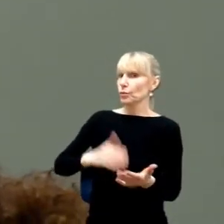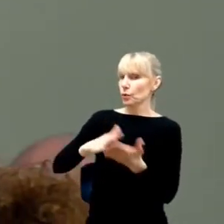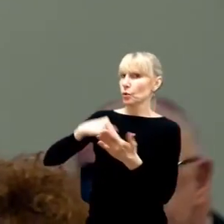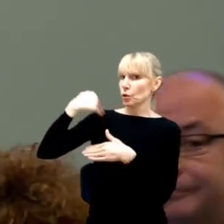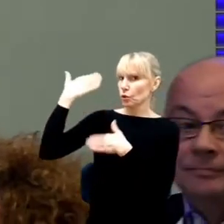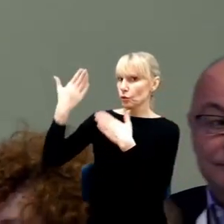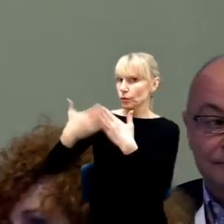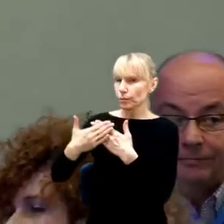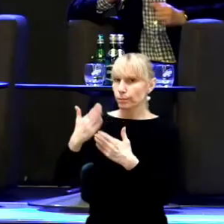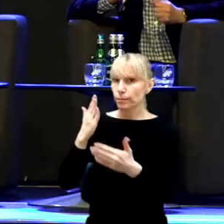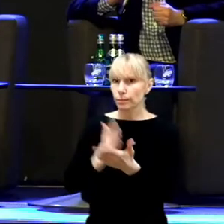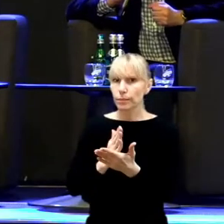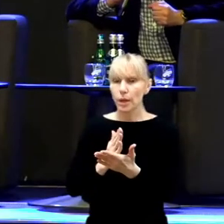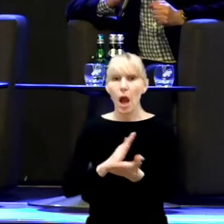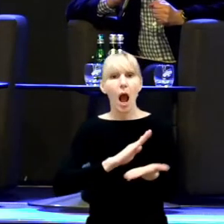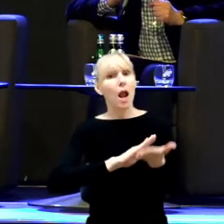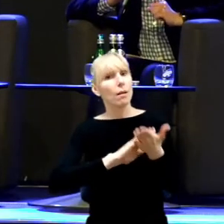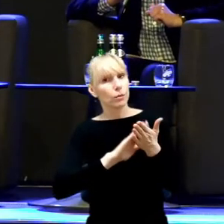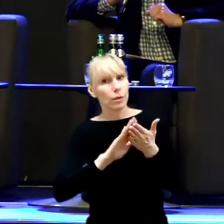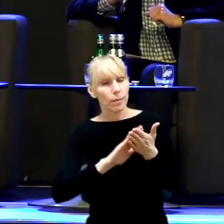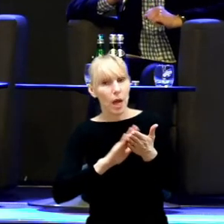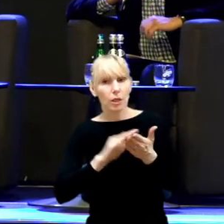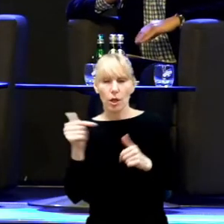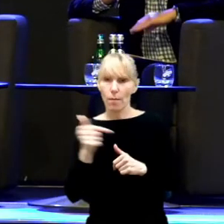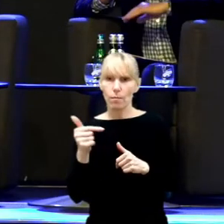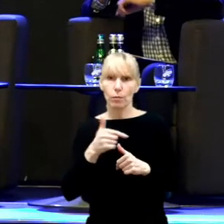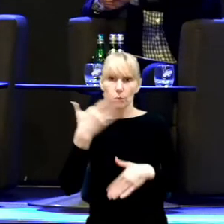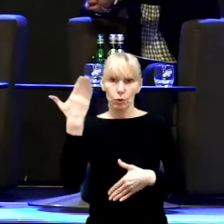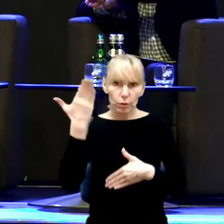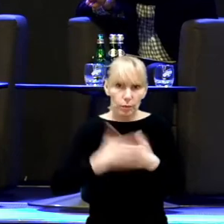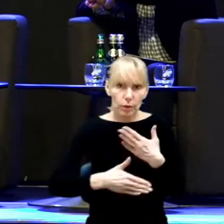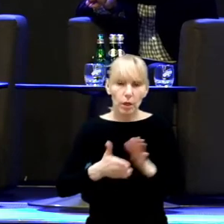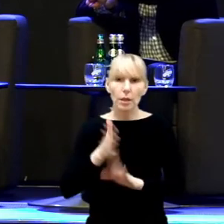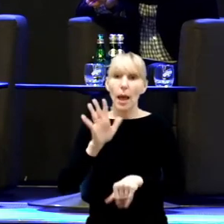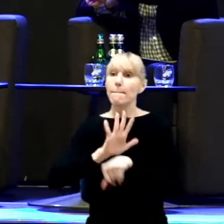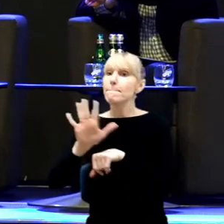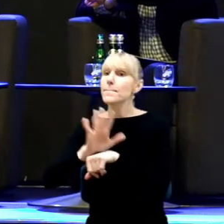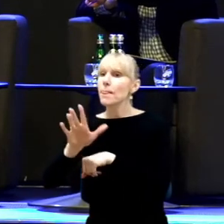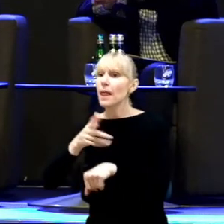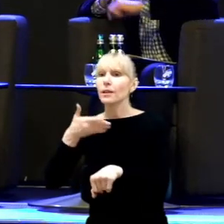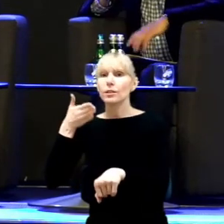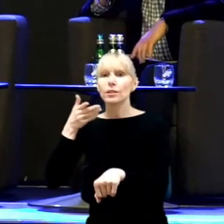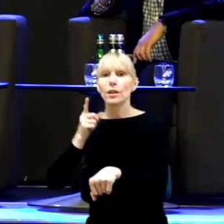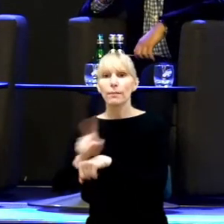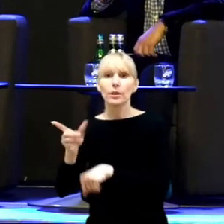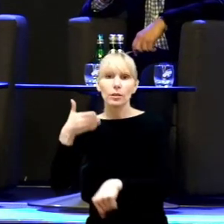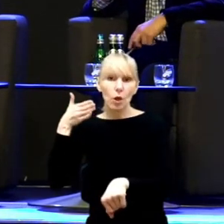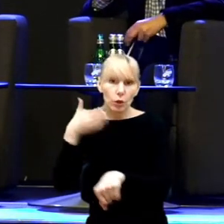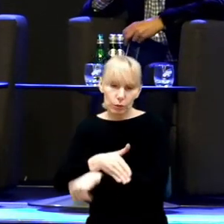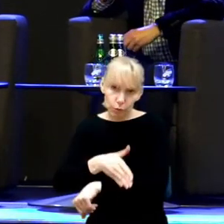natomiast przepraszam, niestety musimy kończyć. Mamy 15 minut poślizgu, 15 minut właśnie minęło. Bardzo Państwu dziękuję